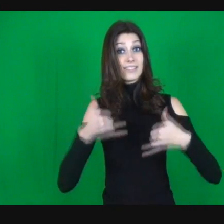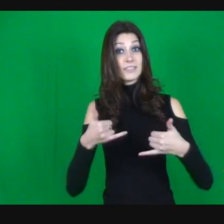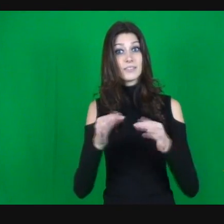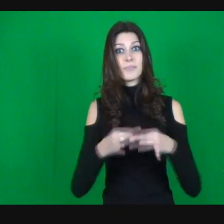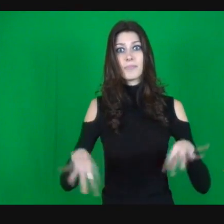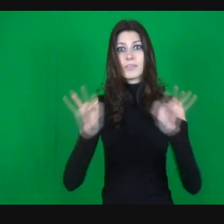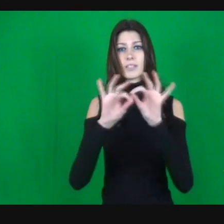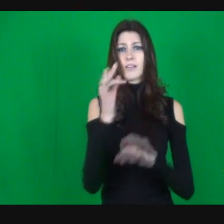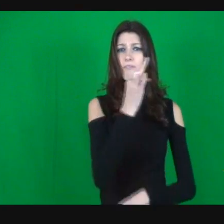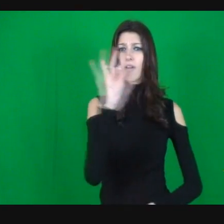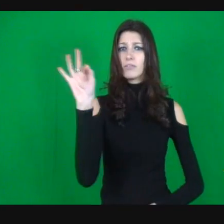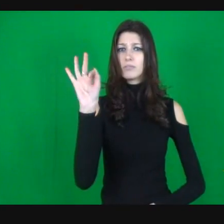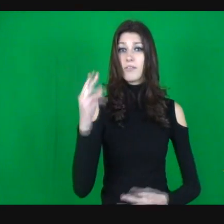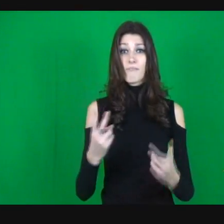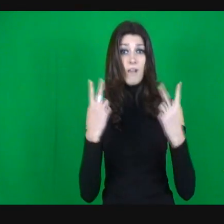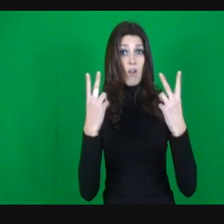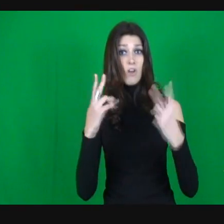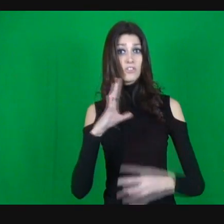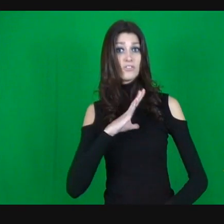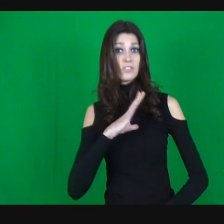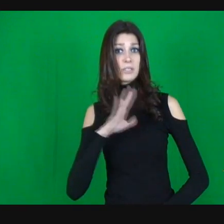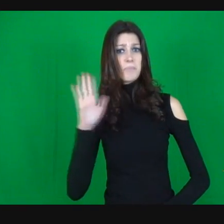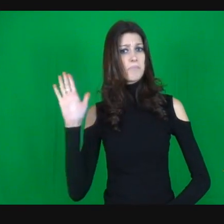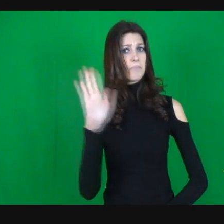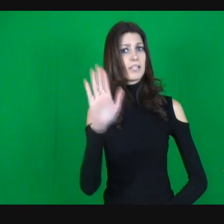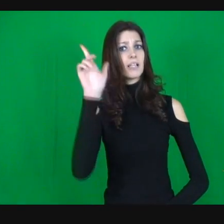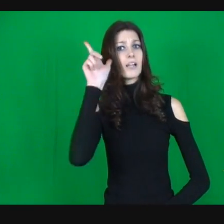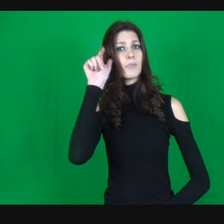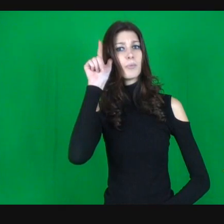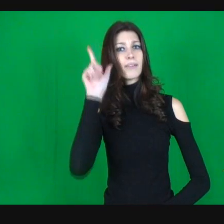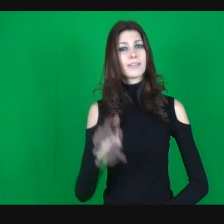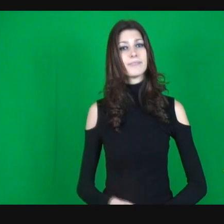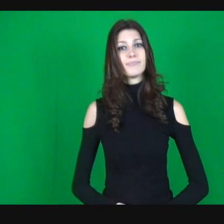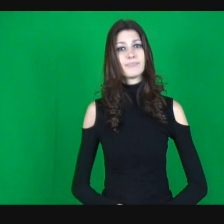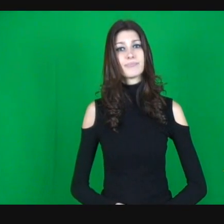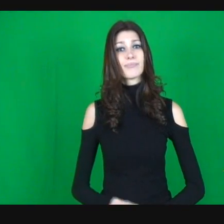nous avons des valeurs, ce sont celles de la République :